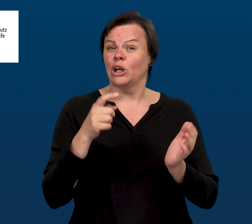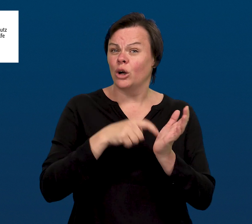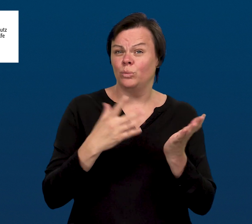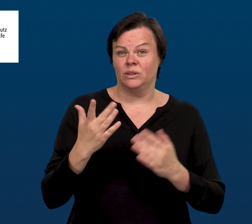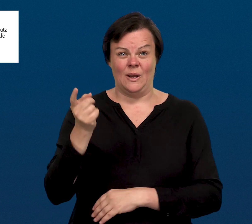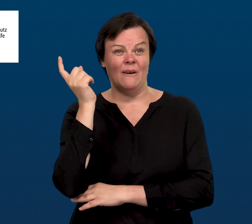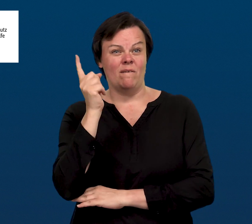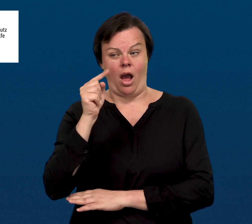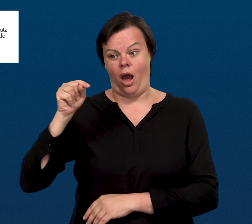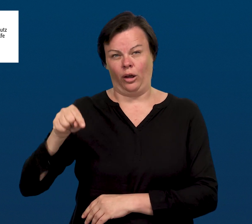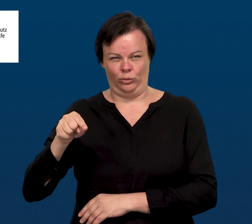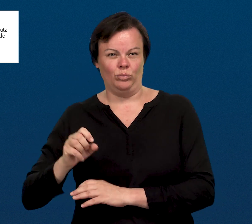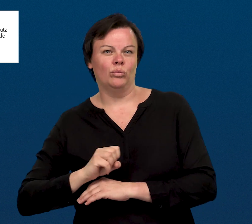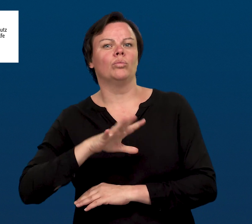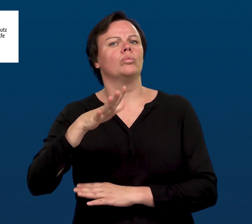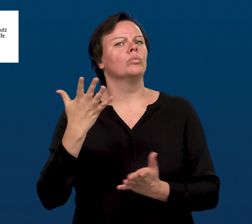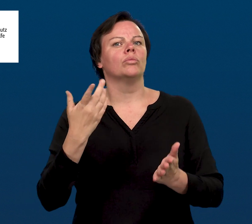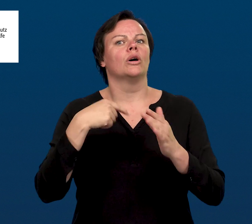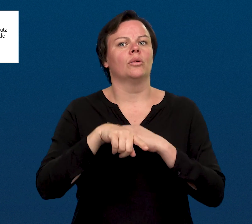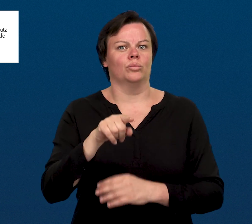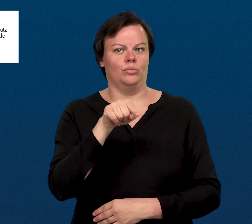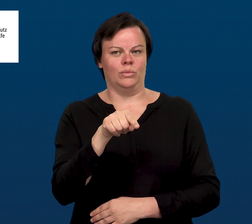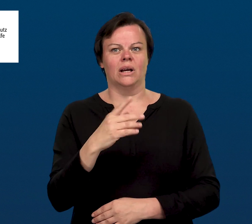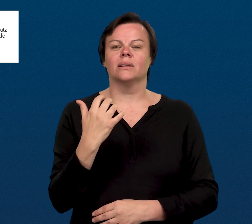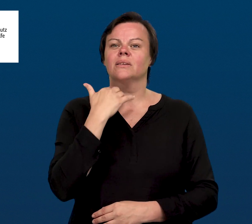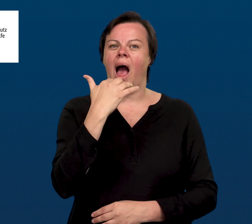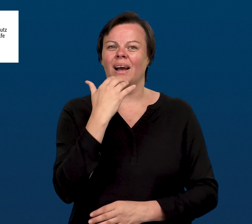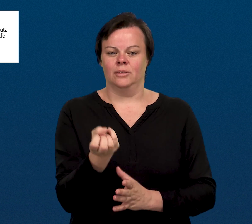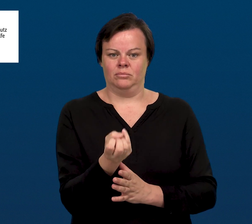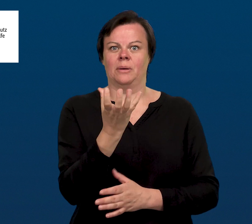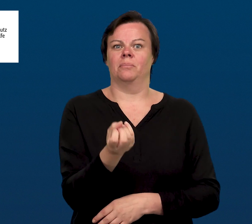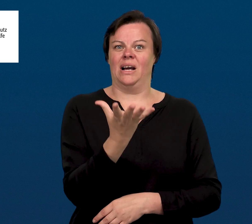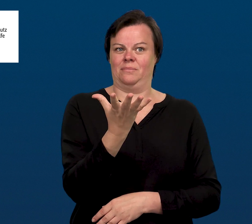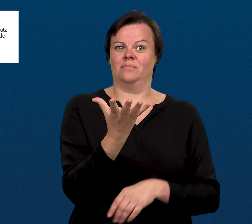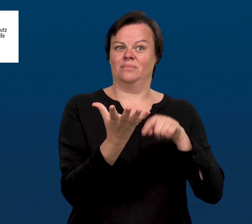Denn die Warnung erfolgt durch das Aufblinken der Nachricht,